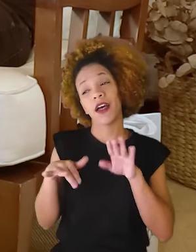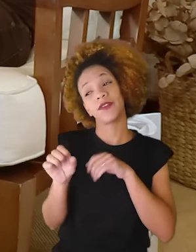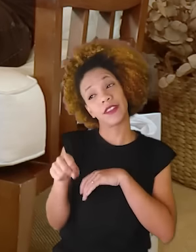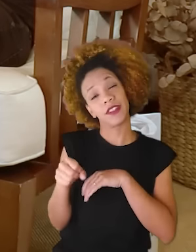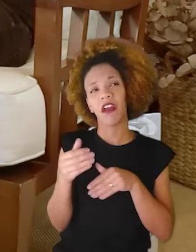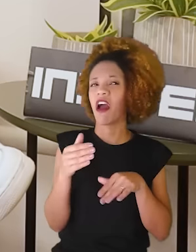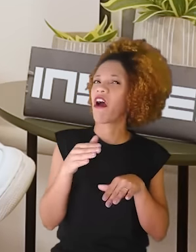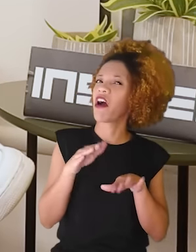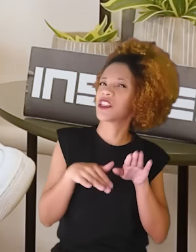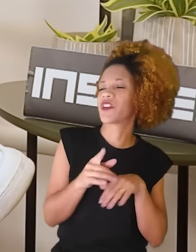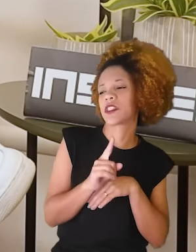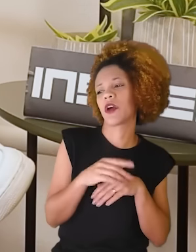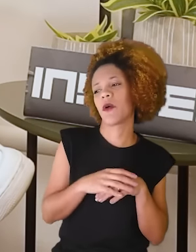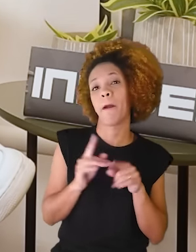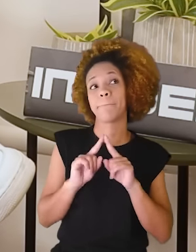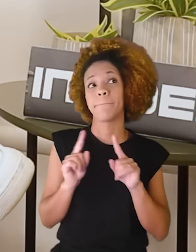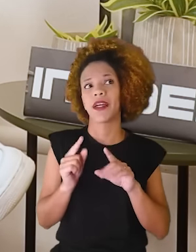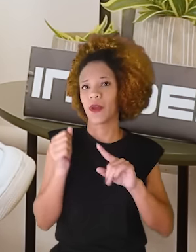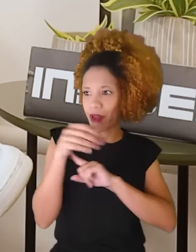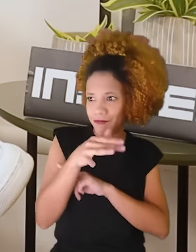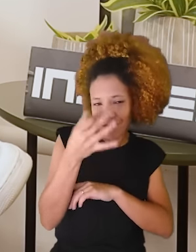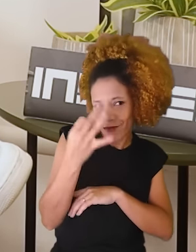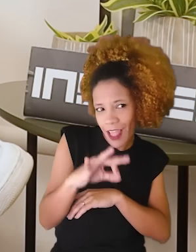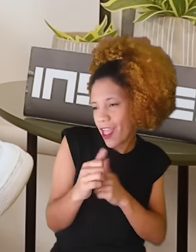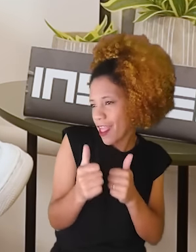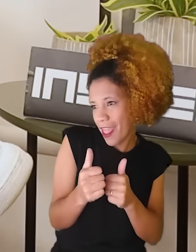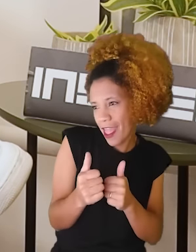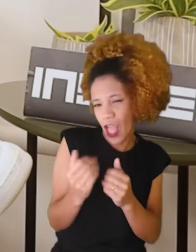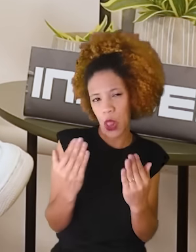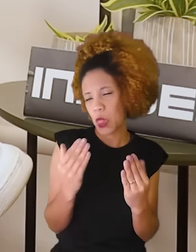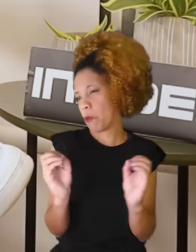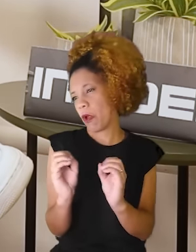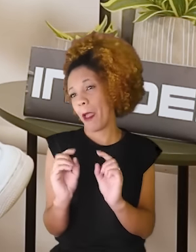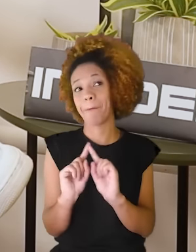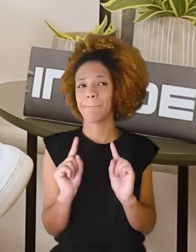vezes sim às vezes não quando dá certo eu posto é porque rolou Ah mas às vezes não dá certo aí